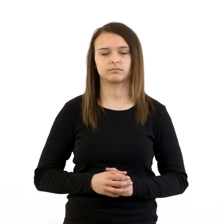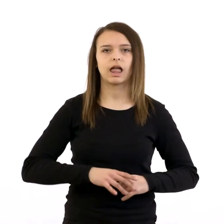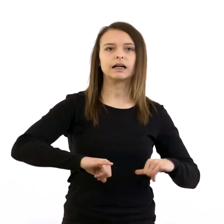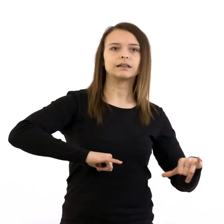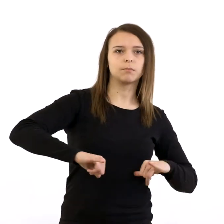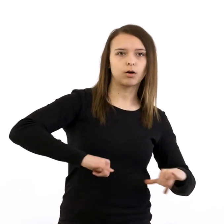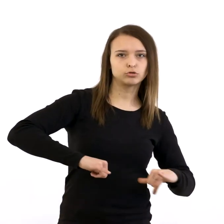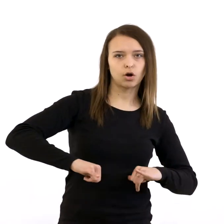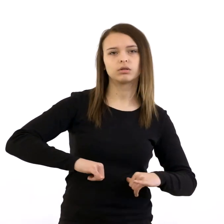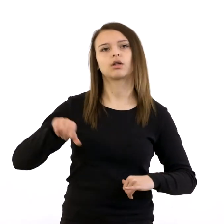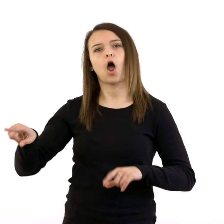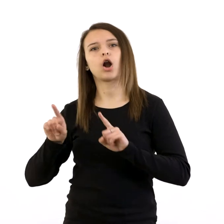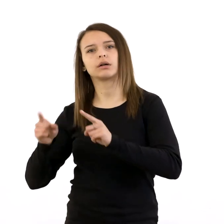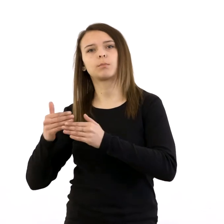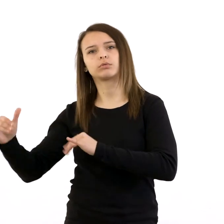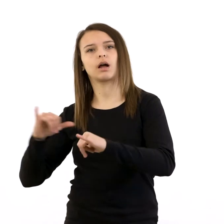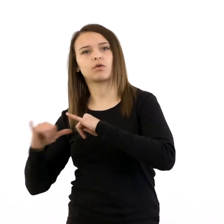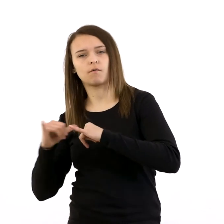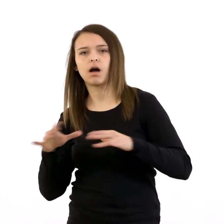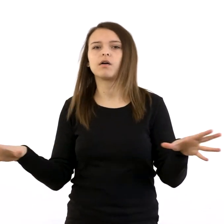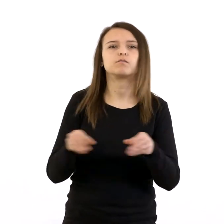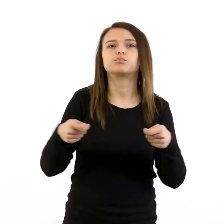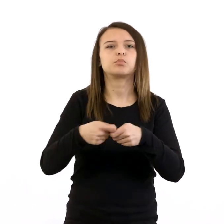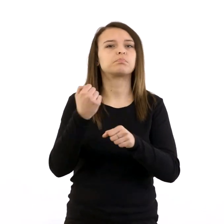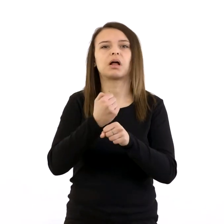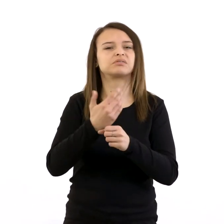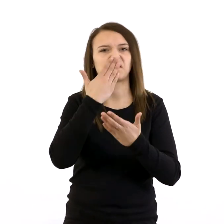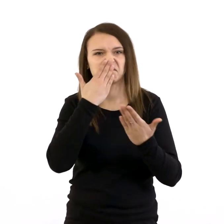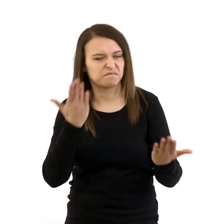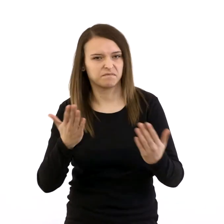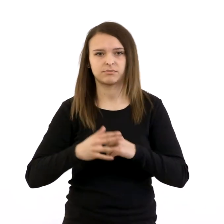4. Na czym polega współpraca samorządu z organizacjami pozarządowymi?